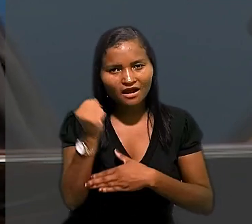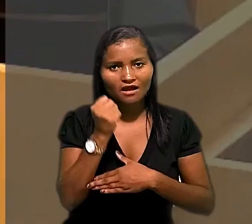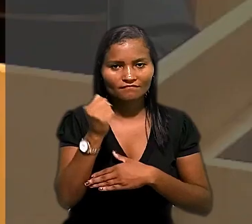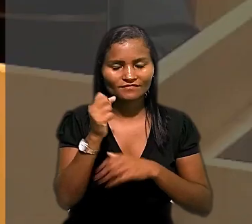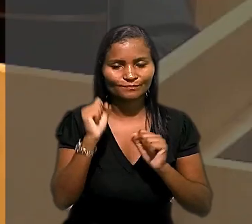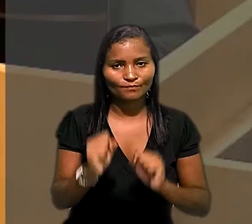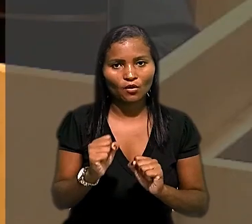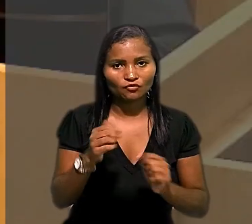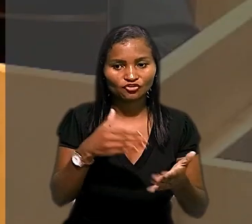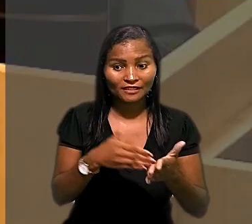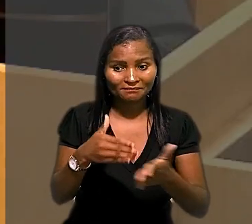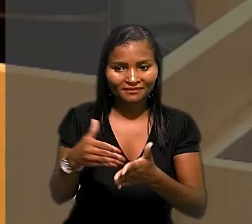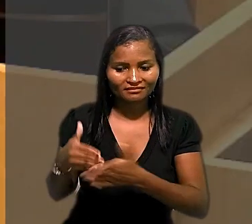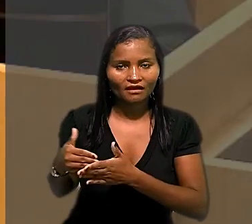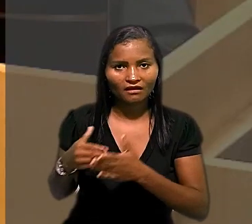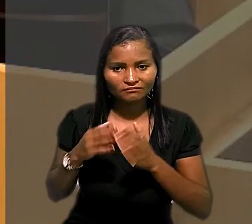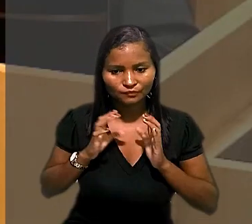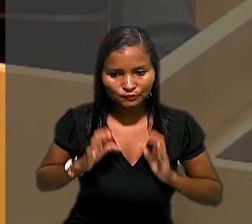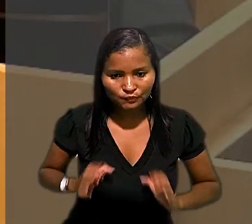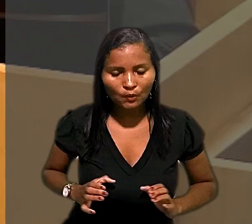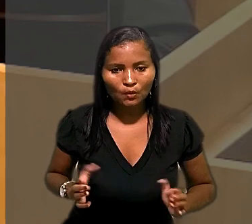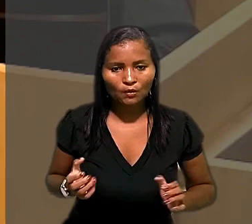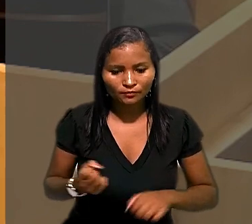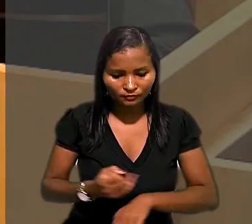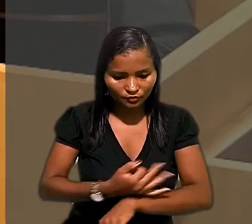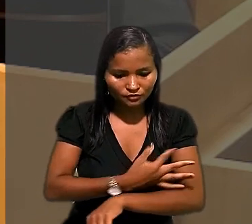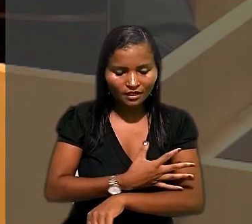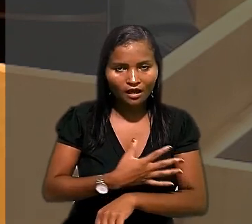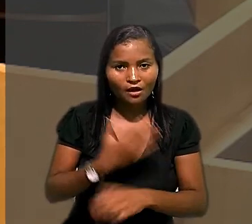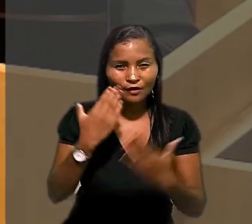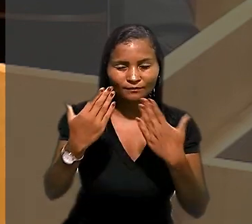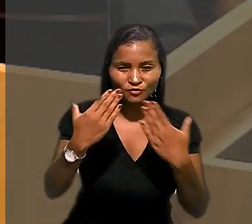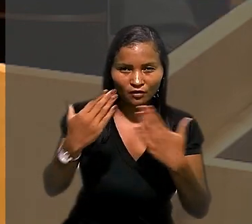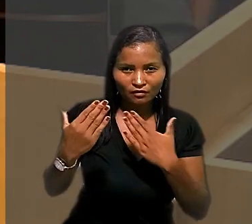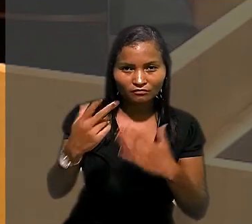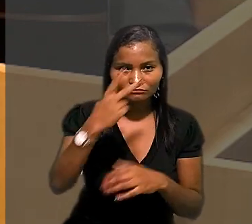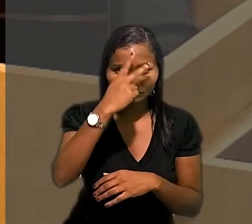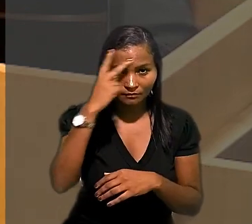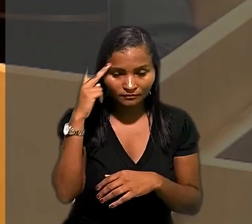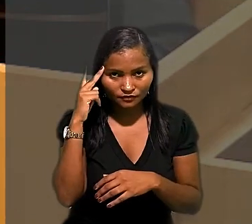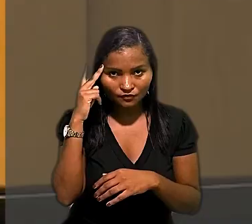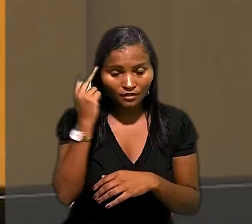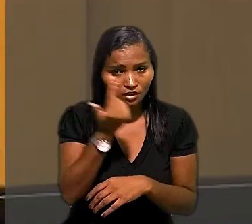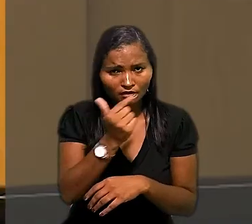grave, capaz de limitar as condições físicas, emocionais e psicológicas de uma pessoa, não há